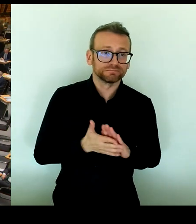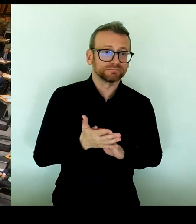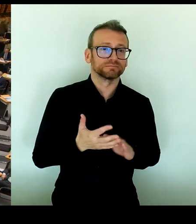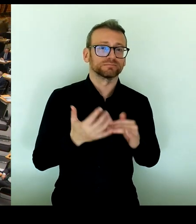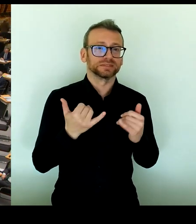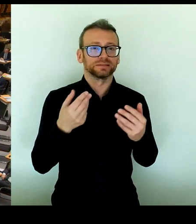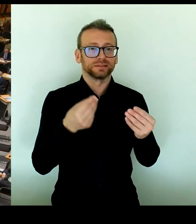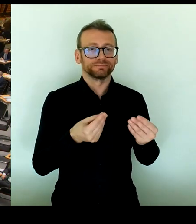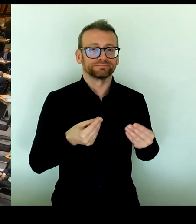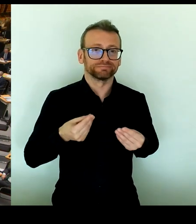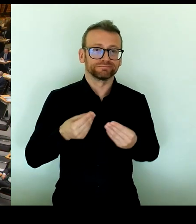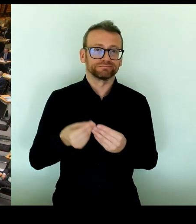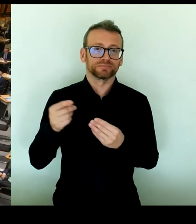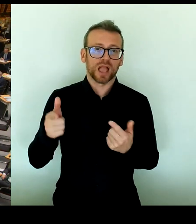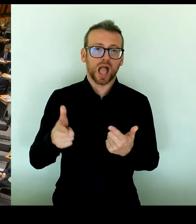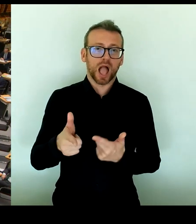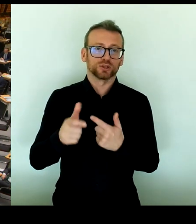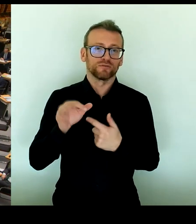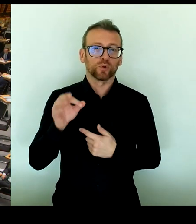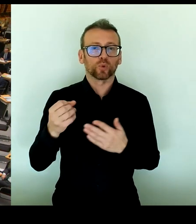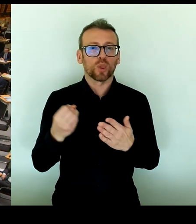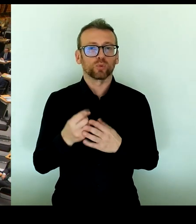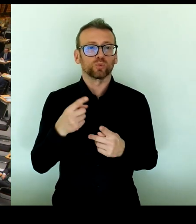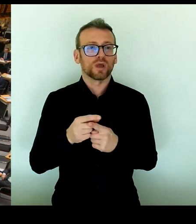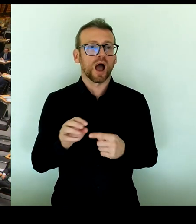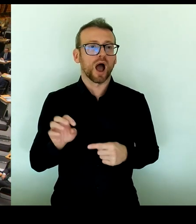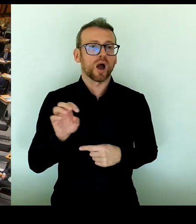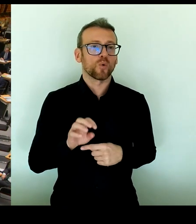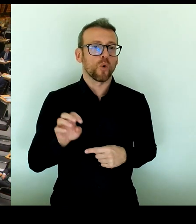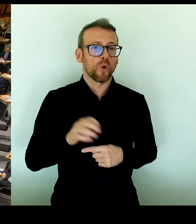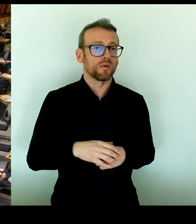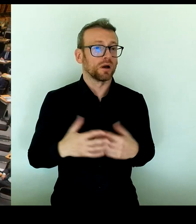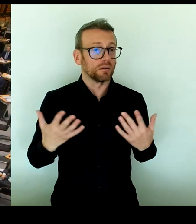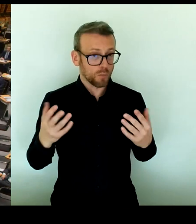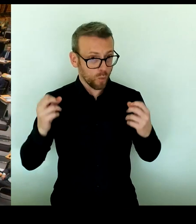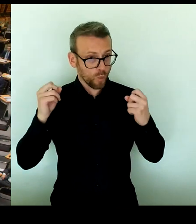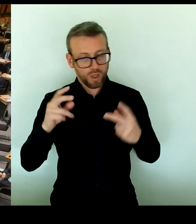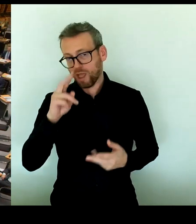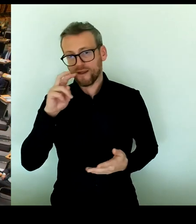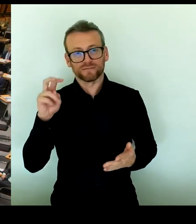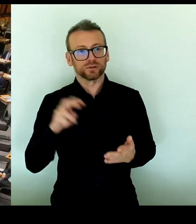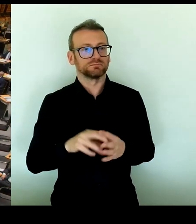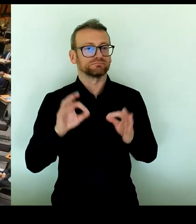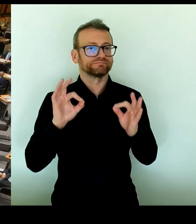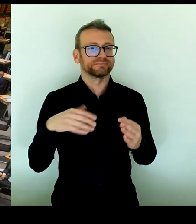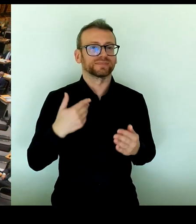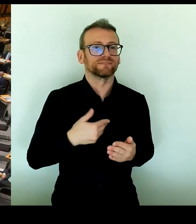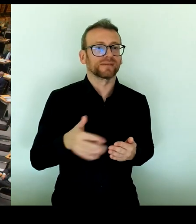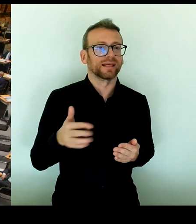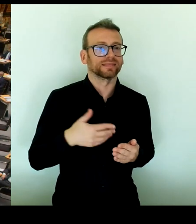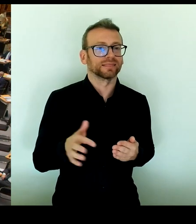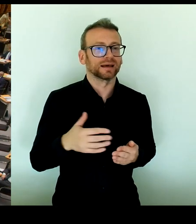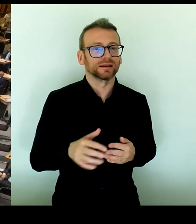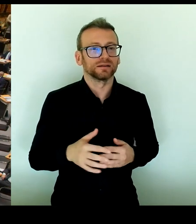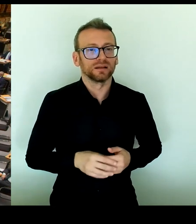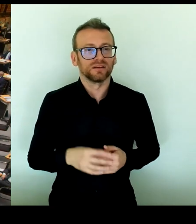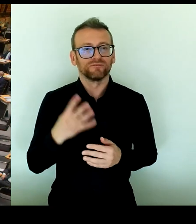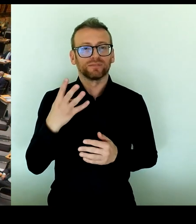Stück für Stück wird an den vorhandenen Flächen für andere Zwecke geknabbert. Schreibt man die Entwicklung fort, kann man schon heute absehen, in wie vielen